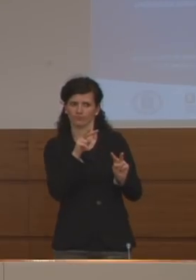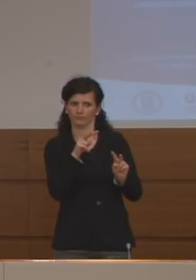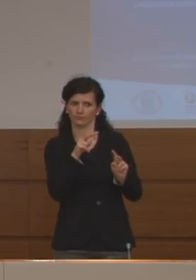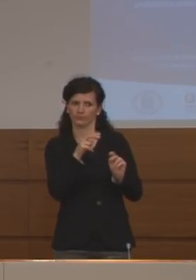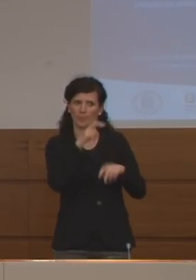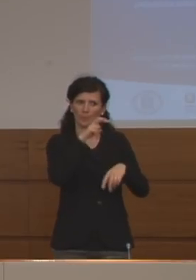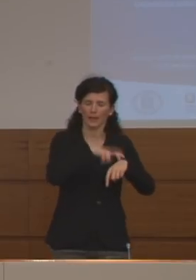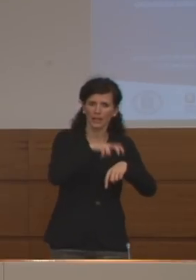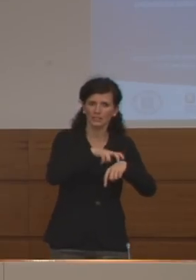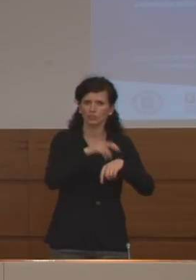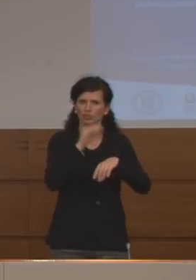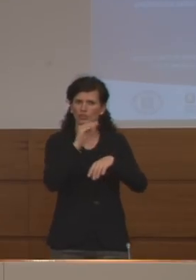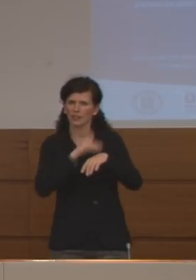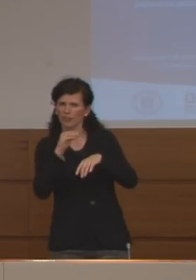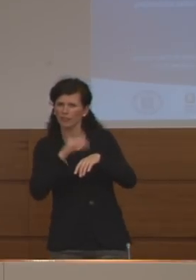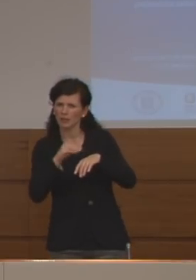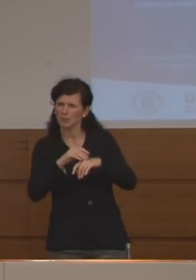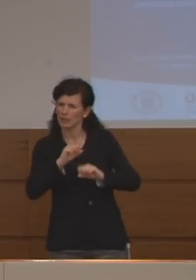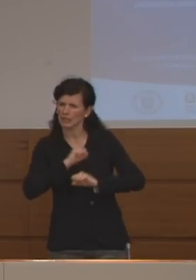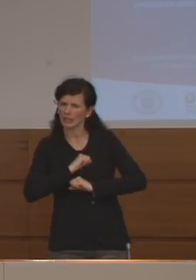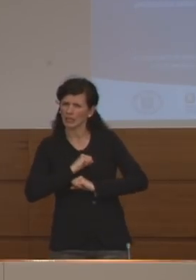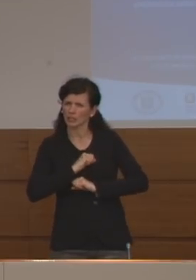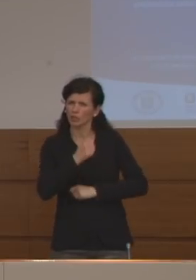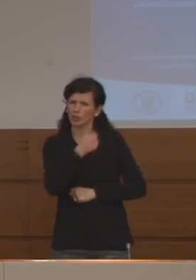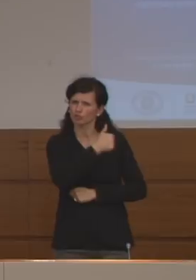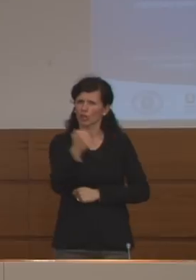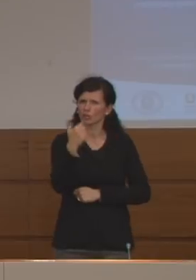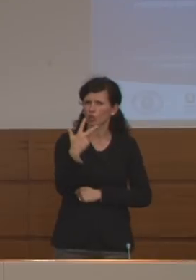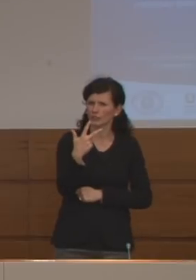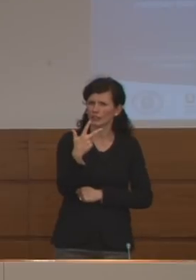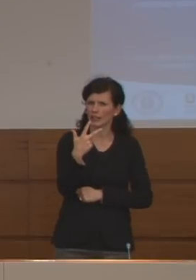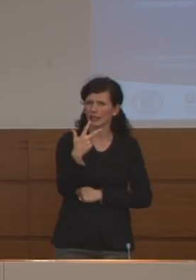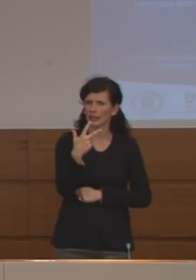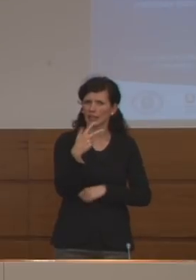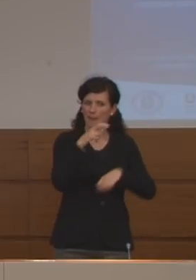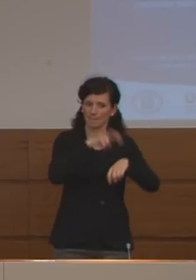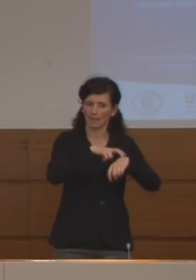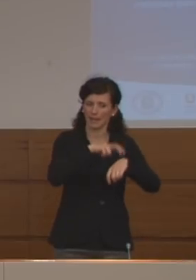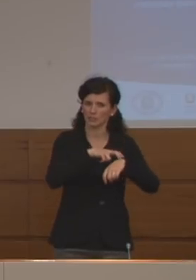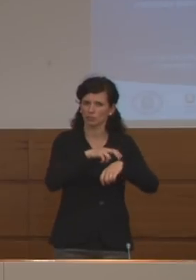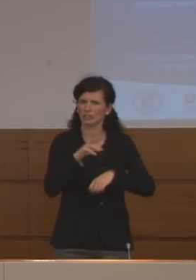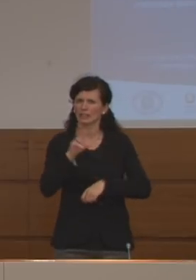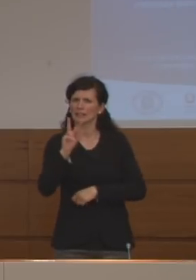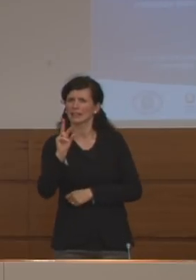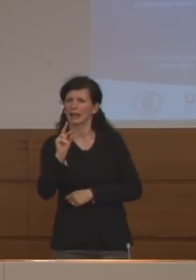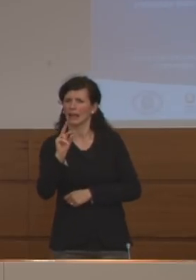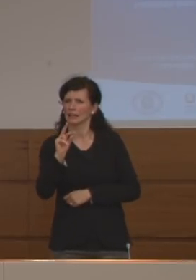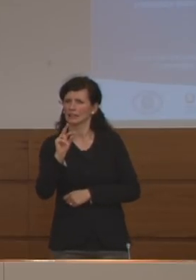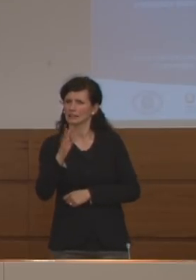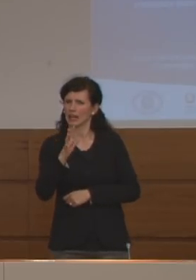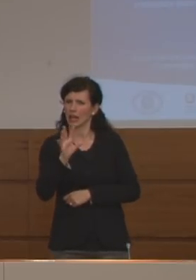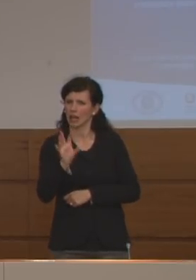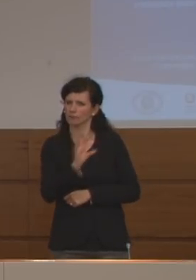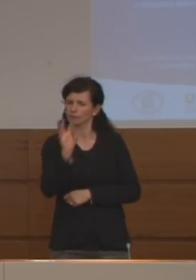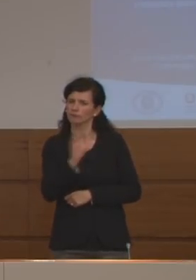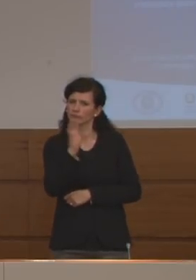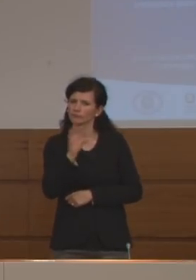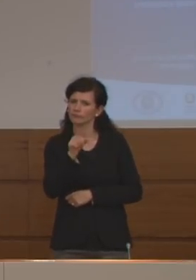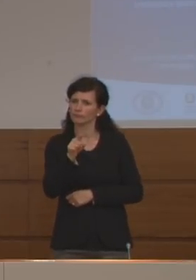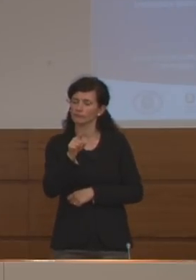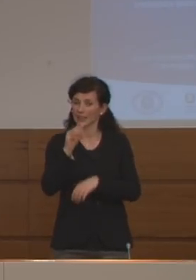Siamo arrivati credo a 103 tra i medici e a una trentina, se non ricordo male, tra gli infermieri.